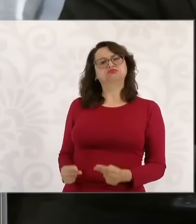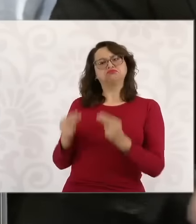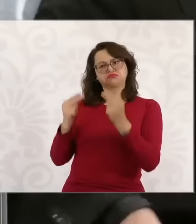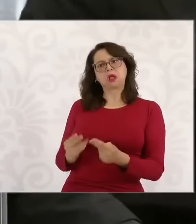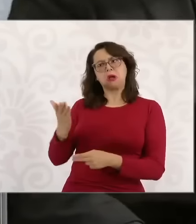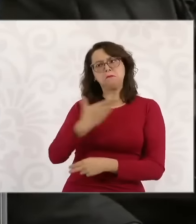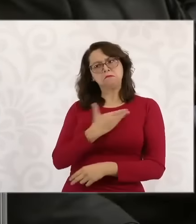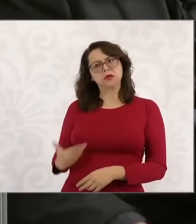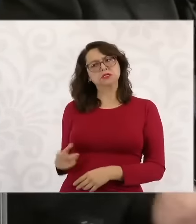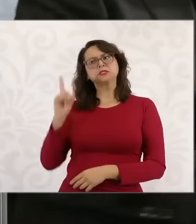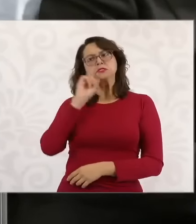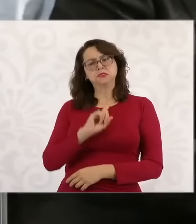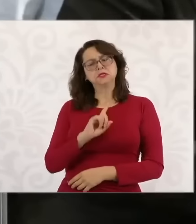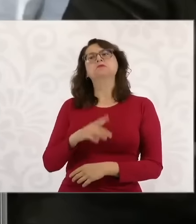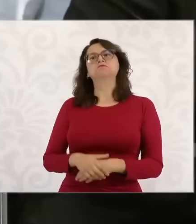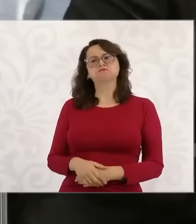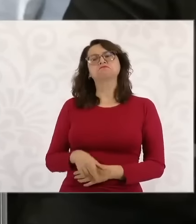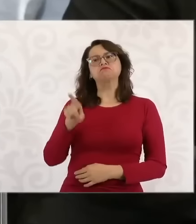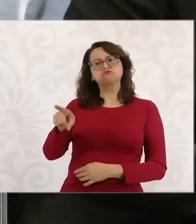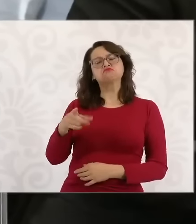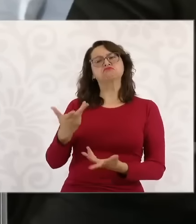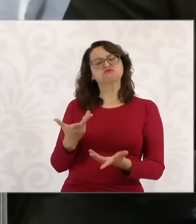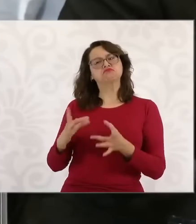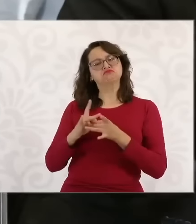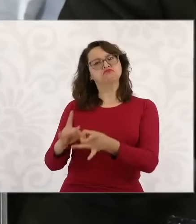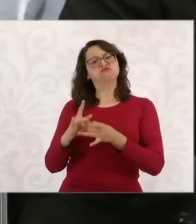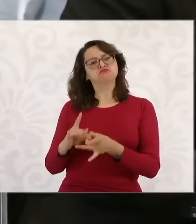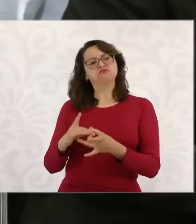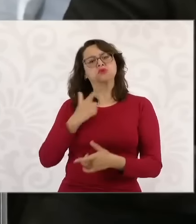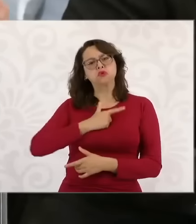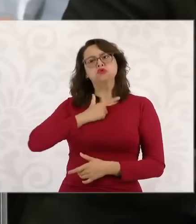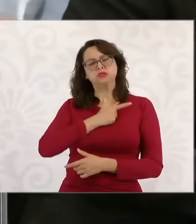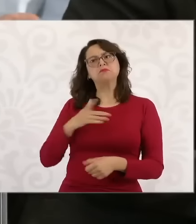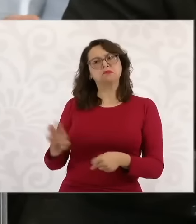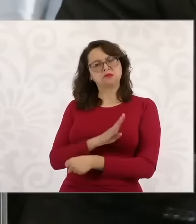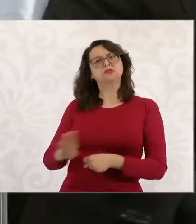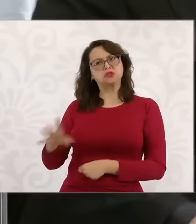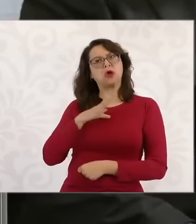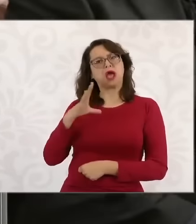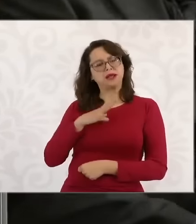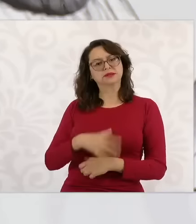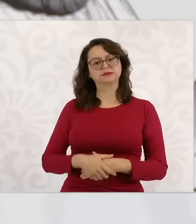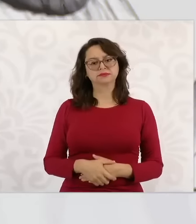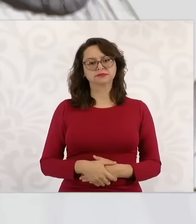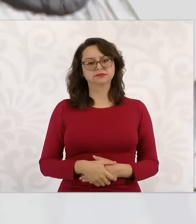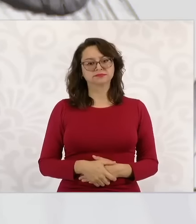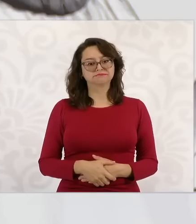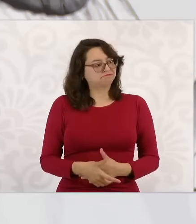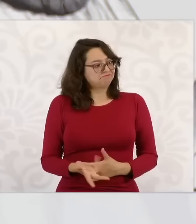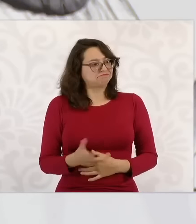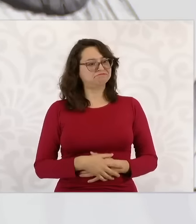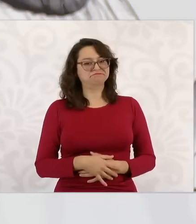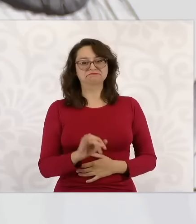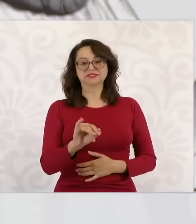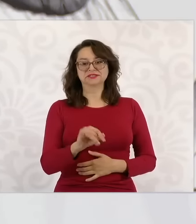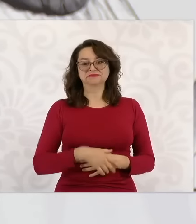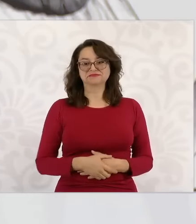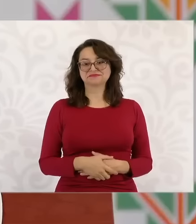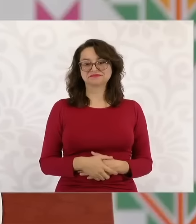e textualmente dijo, "Me gusta la extensión con México porque nos está yendo muy bien." Esperemos